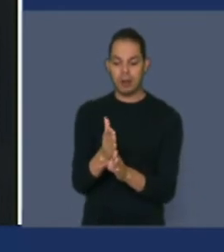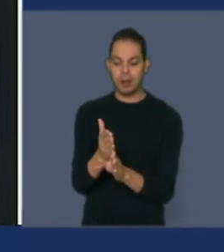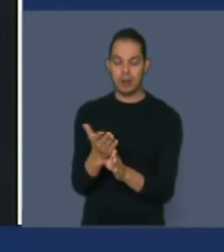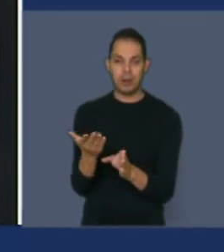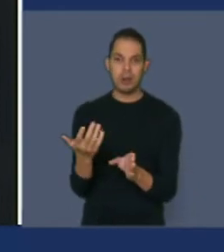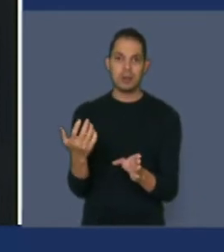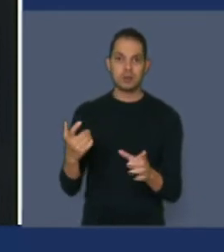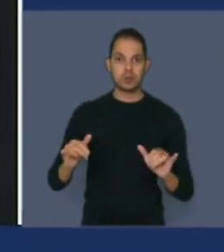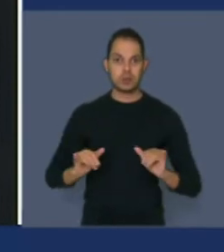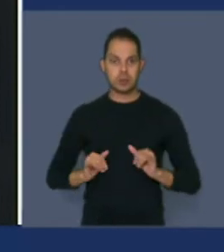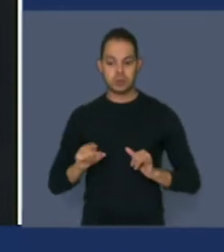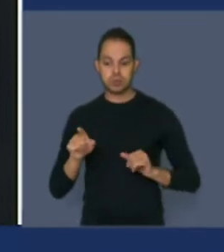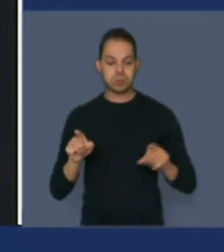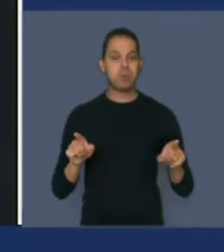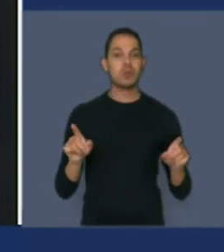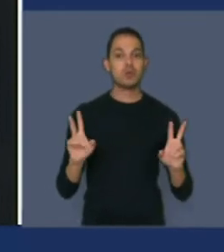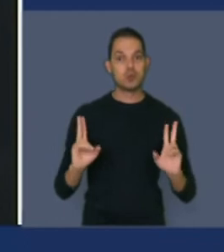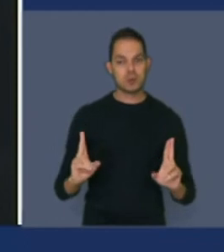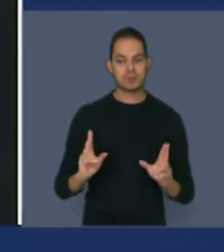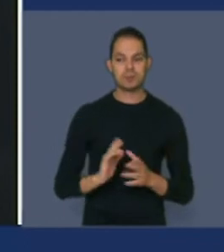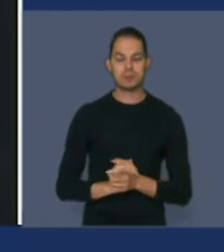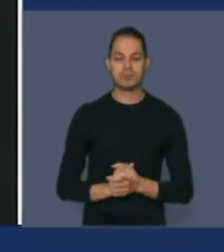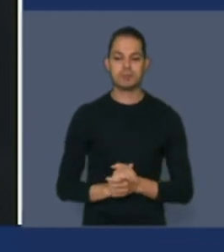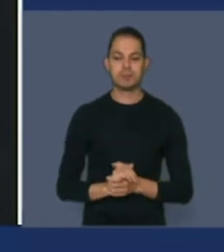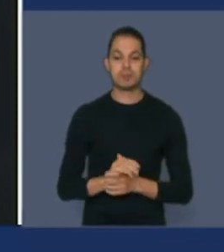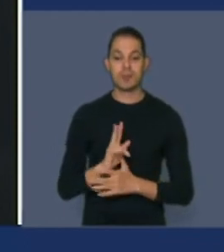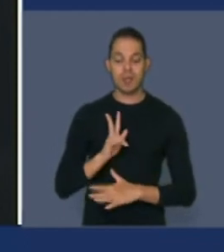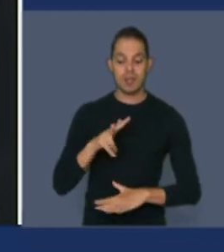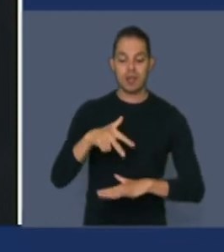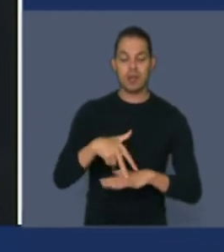POSTURA, EU VIM PARA DEFENDER A MINHA POSTURA. ANTES DO CAFÉDA MANHÃ DE HOJE EU JÁ ERA A FAVOR DO VOTO IMPRESSO E